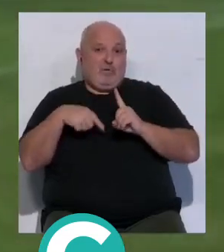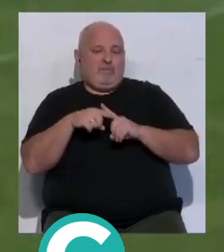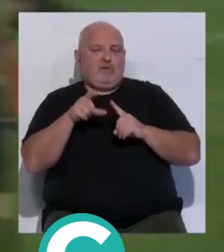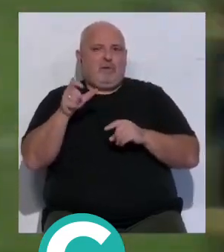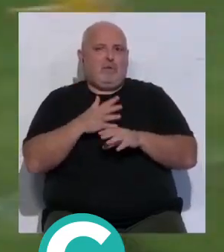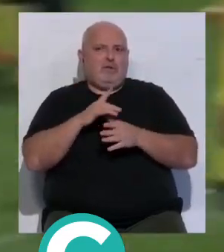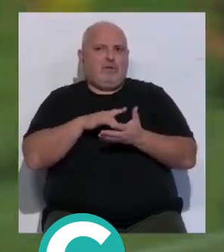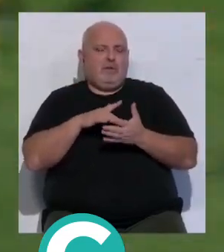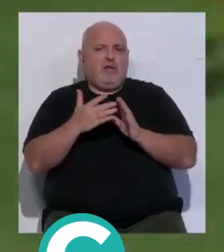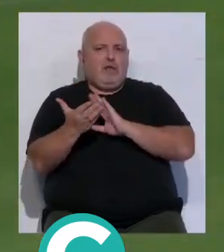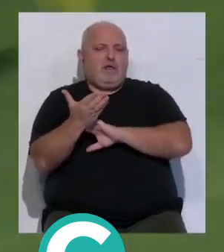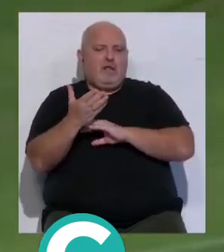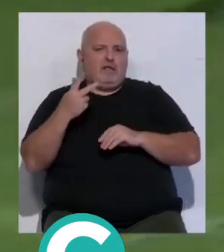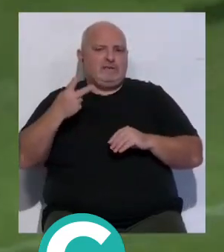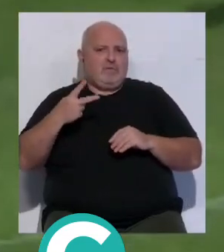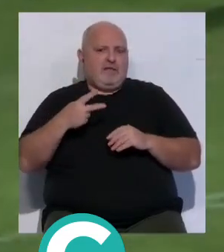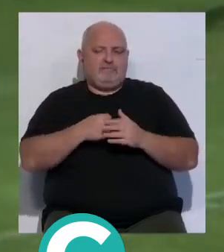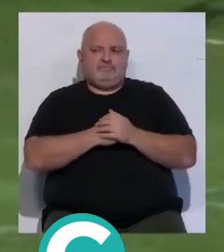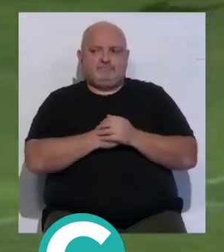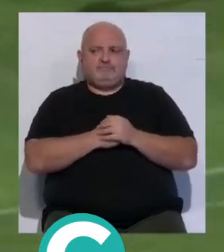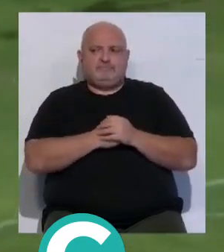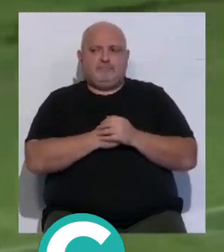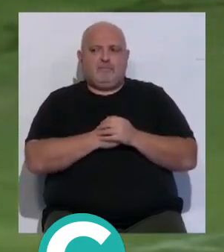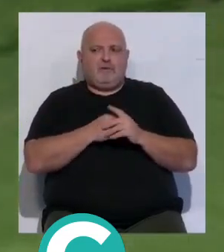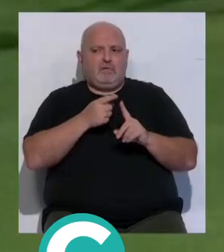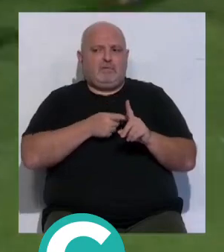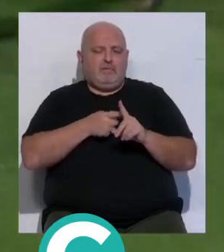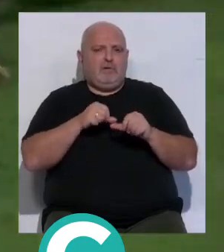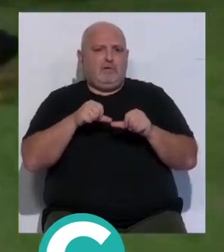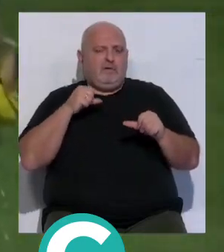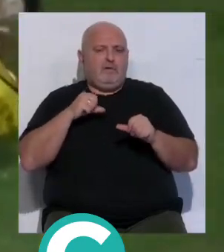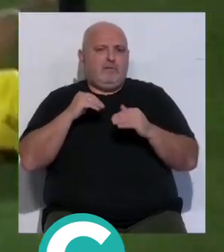de los mejores laterales de la Segunda División Sí hasta rindiendo a un alto nivel lo hizo muy